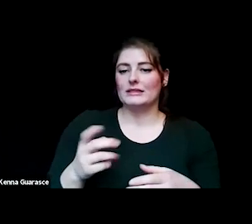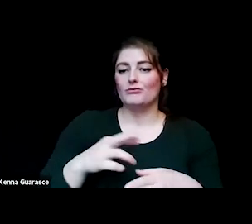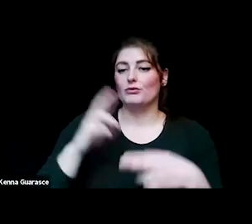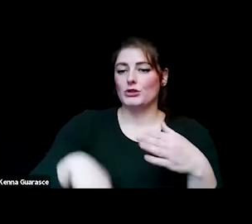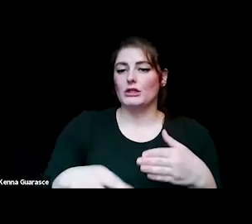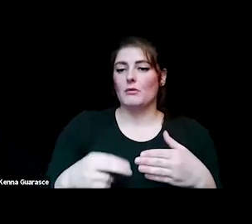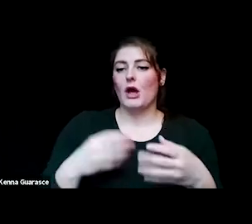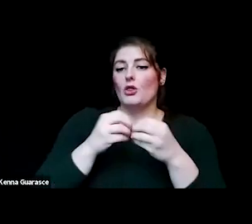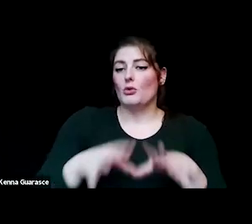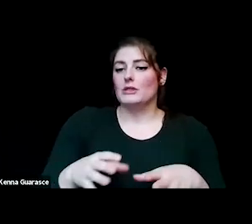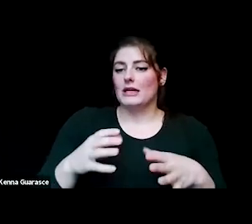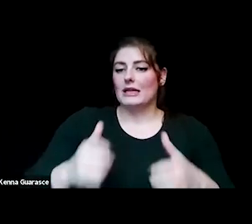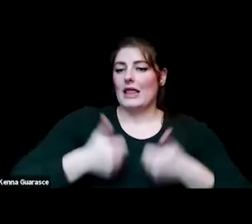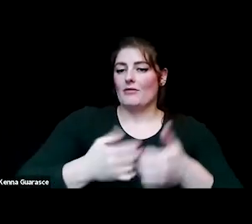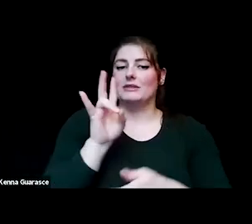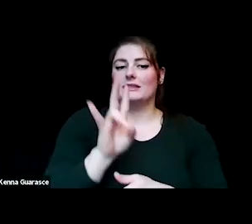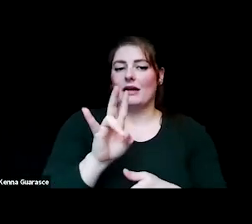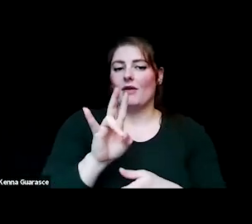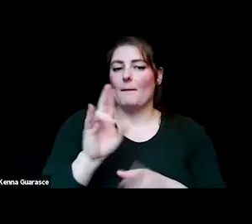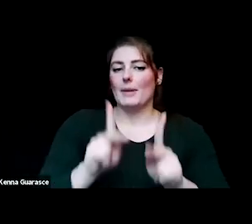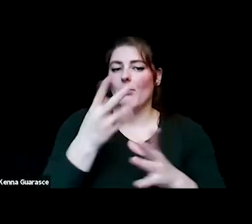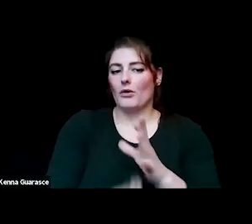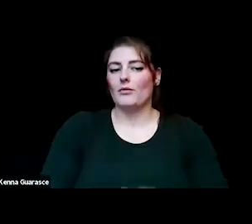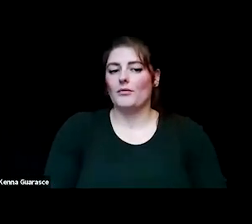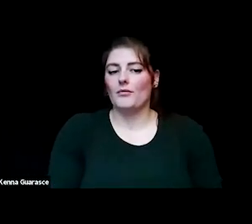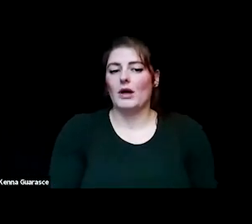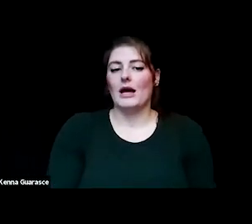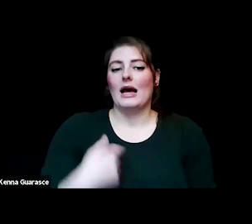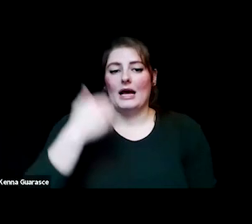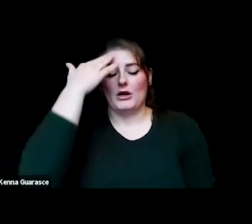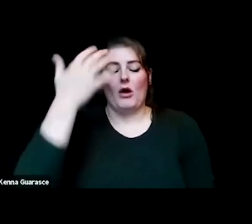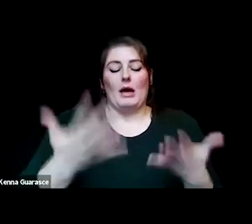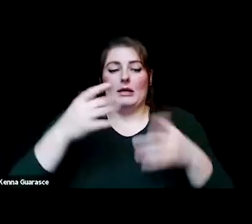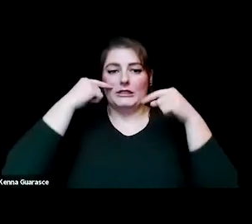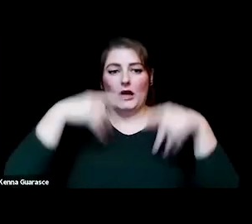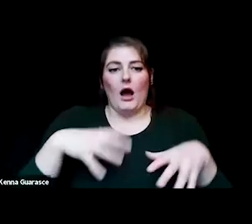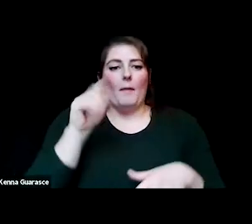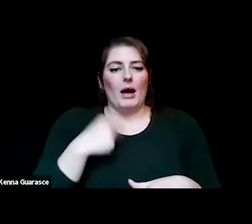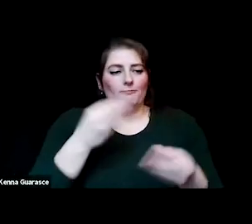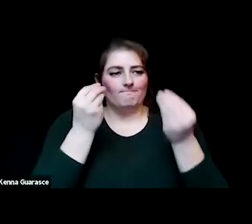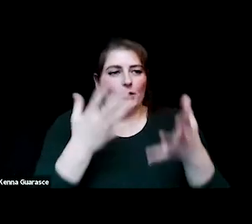de al menos siete personas. Aunque esto pueda resultarles impactante, quiero que sepan que no es algo nuevo.